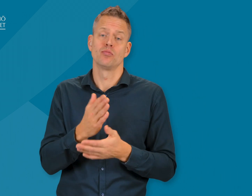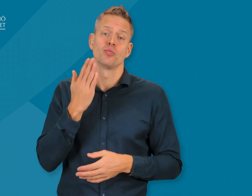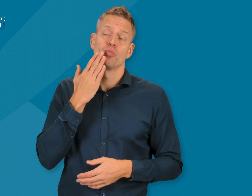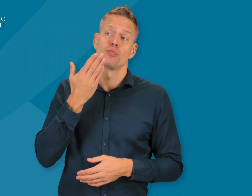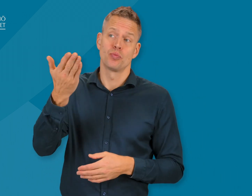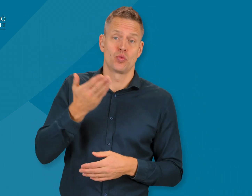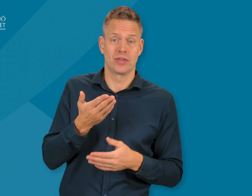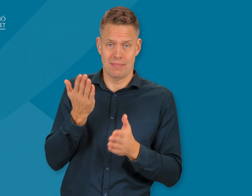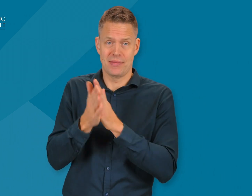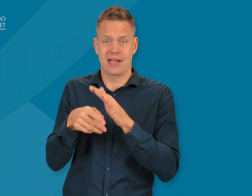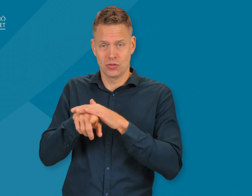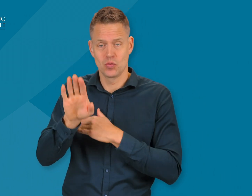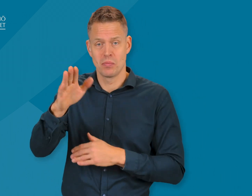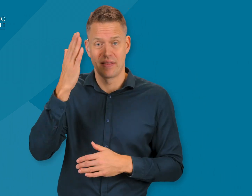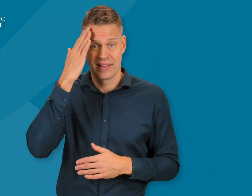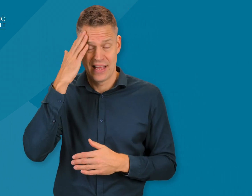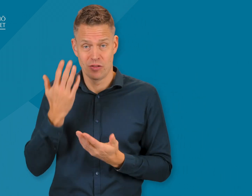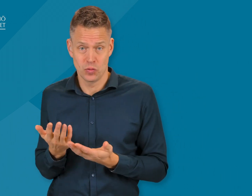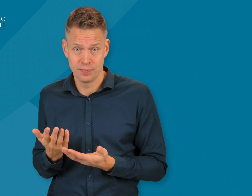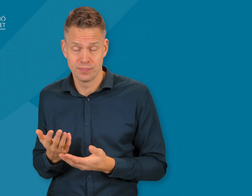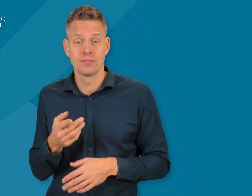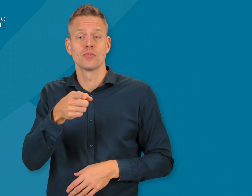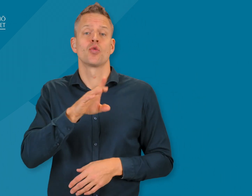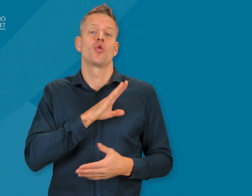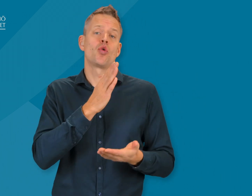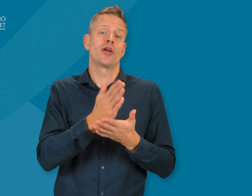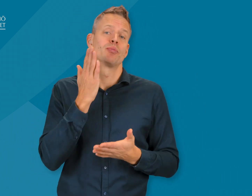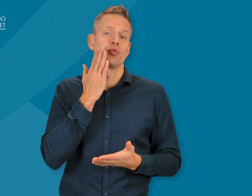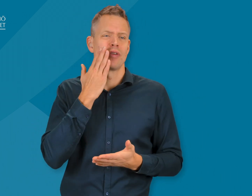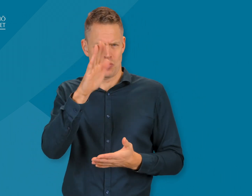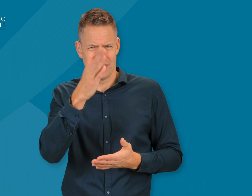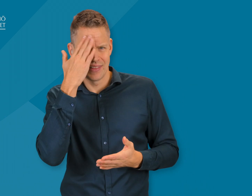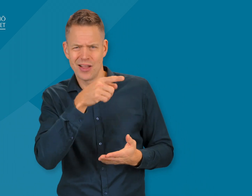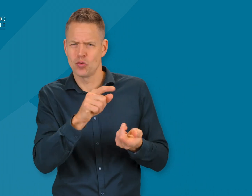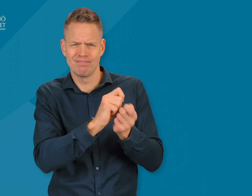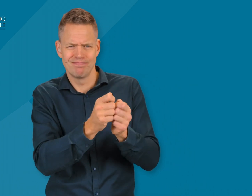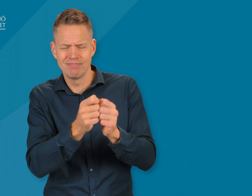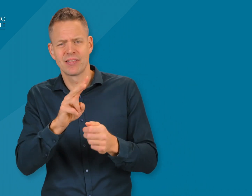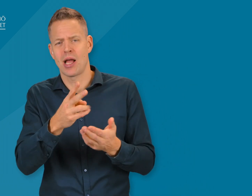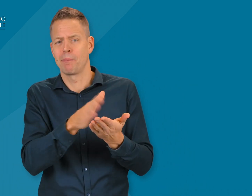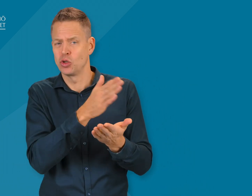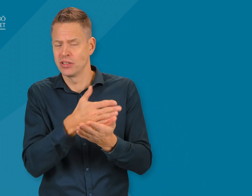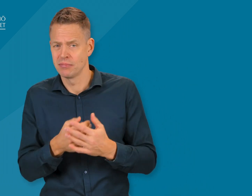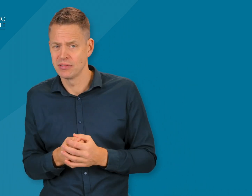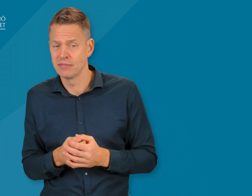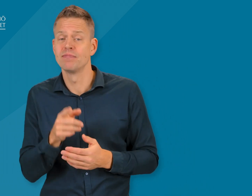pyytää pääsyä tietoihisi, - pyytää tietojesi oikaisemista tai poistamista tai -